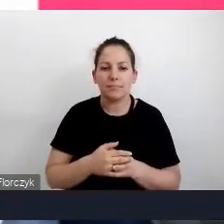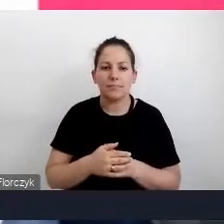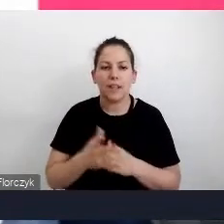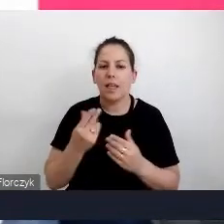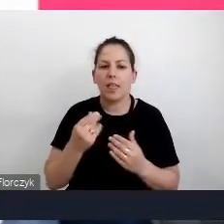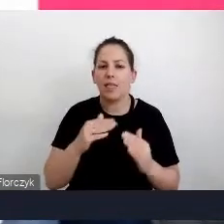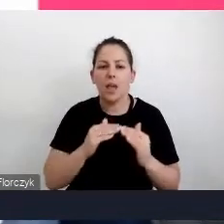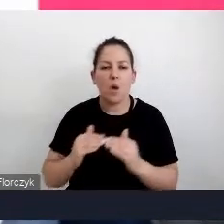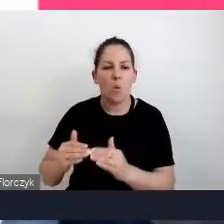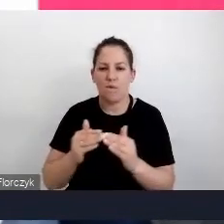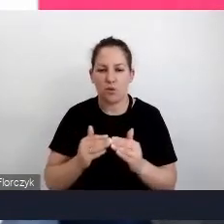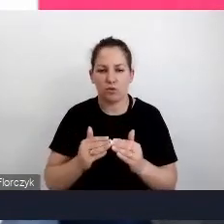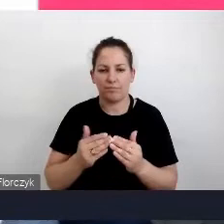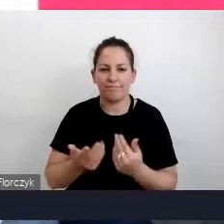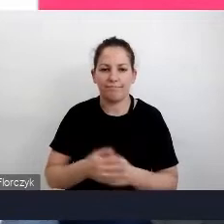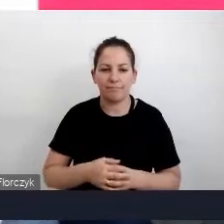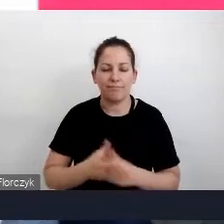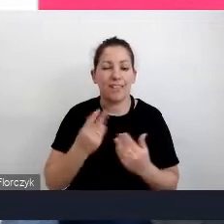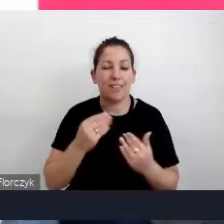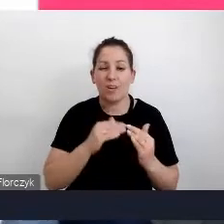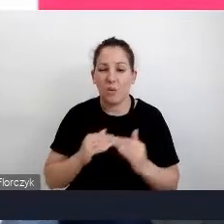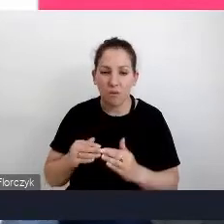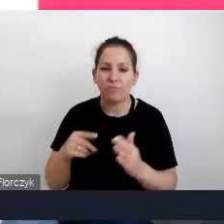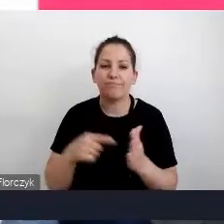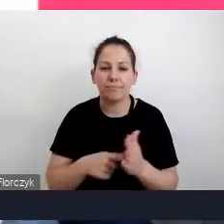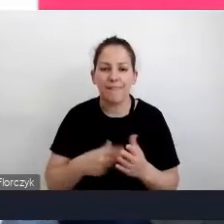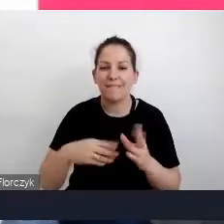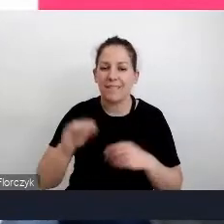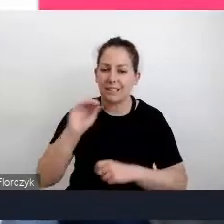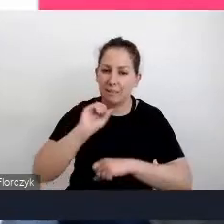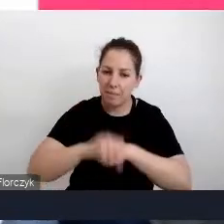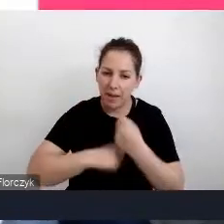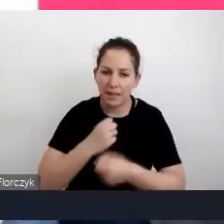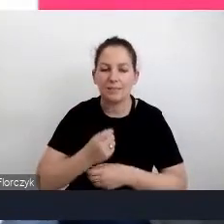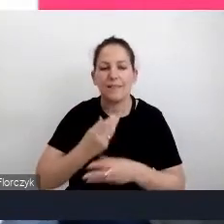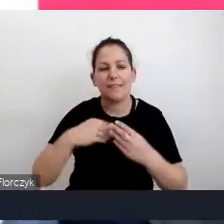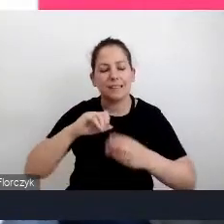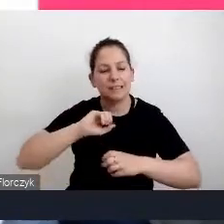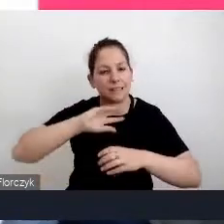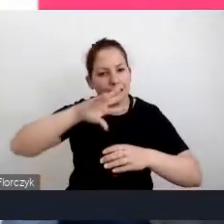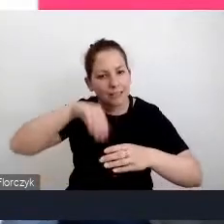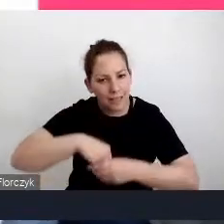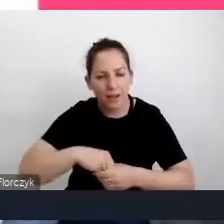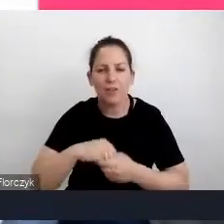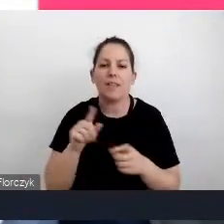Mniej nierówności to przede wszystkim więcej pracy, więcej zaangażowania i więcej inicjatywy z naszej strony.